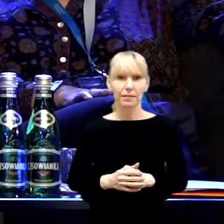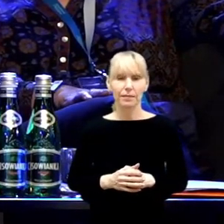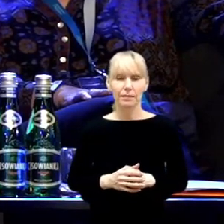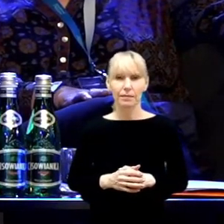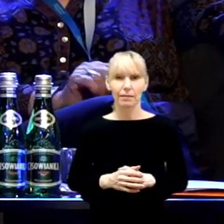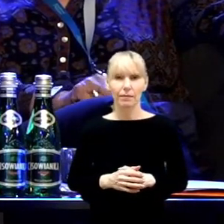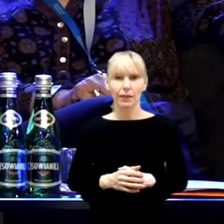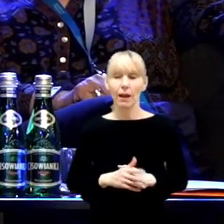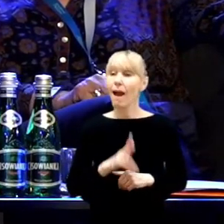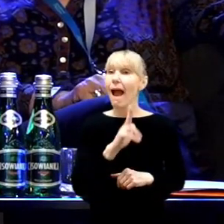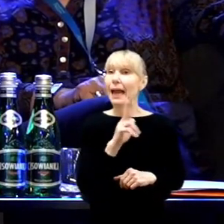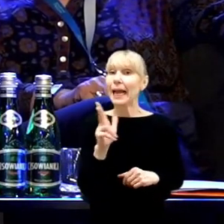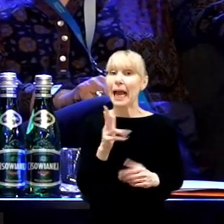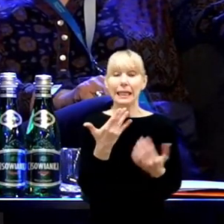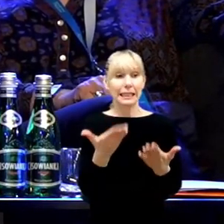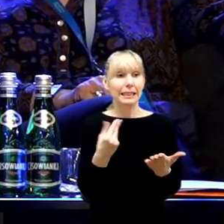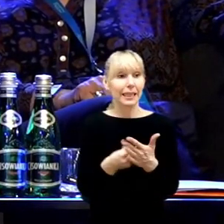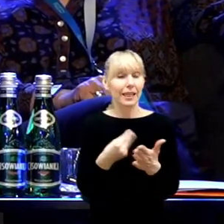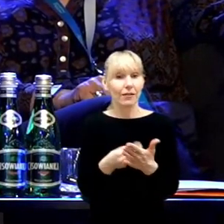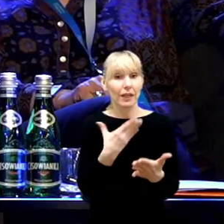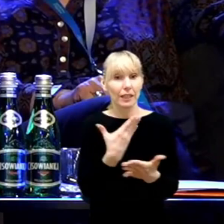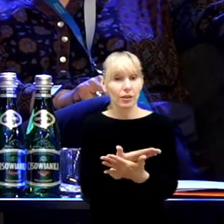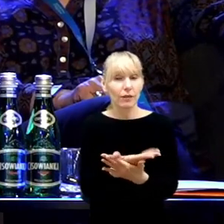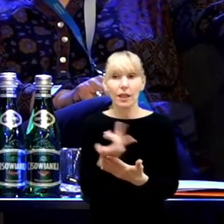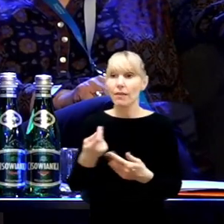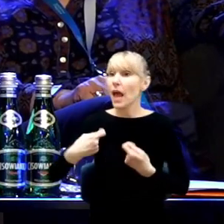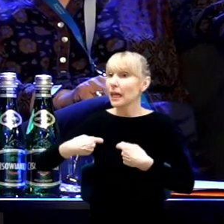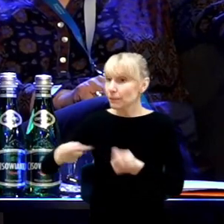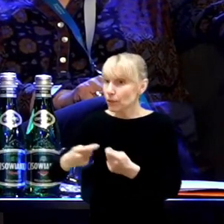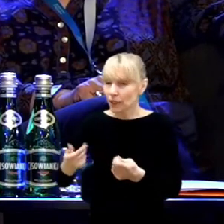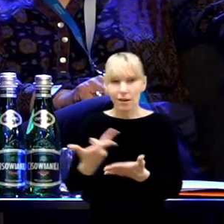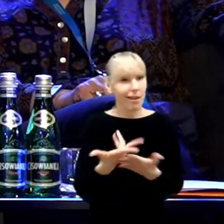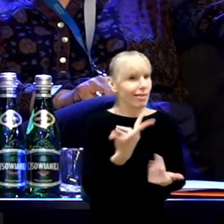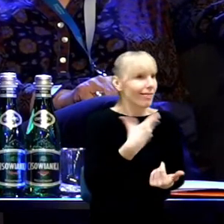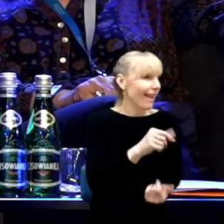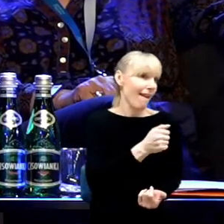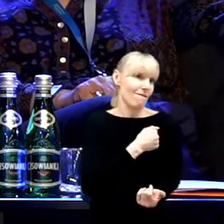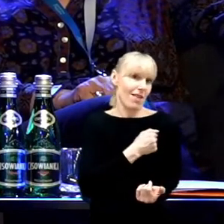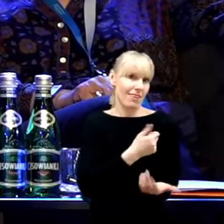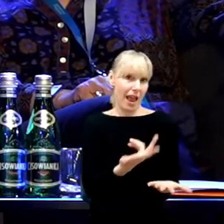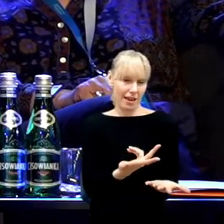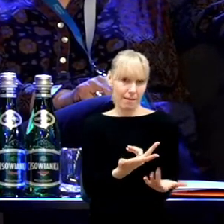na sprzedaż, a nie na wynajem, bo on nieraz musi zapewnić sobie szybki obrót pieniądza.